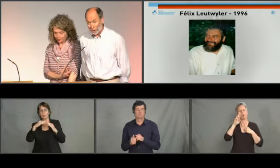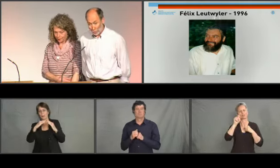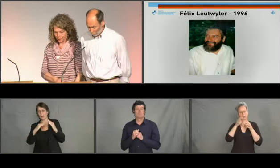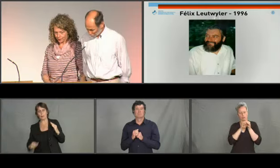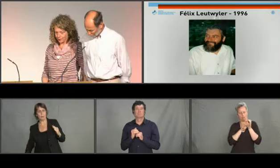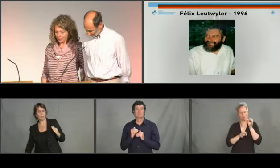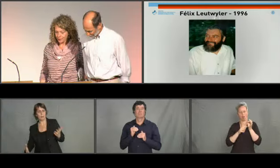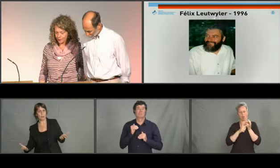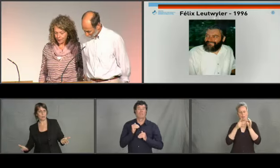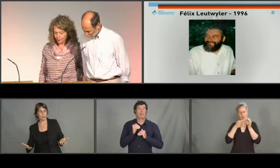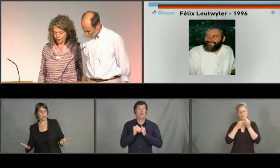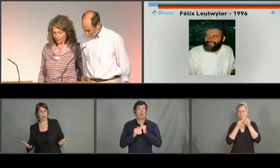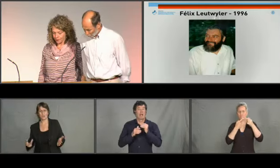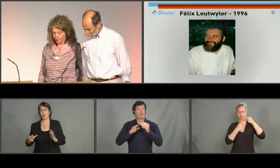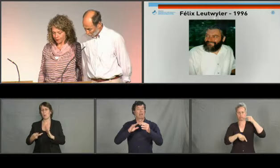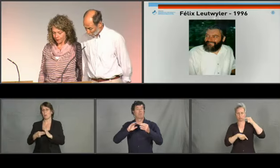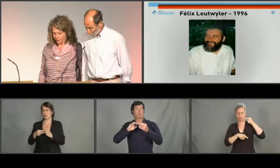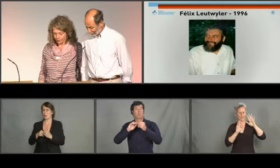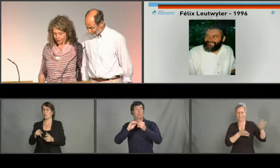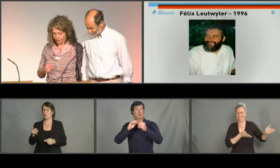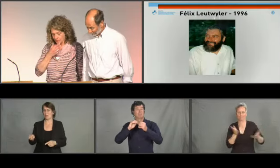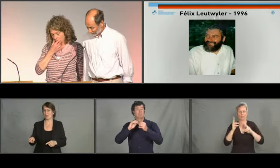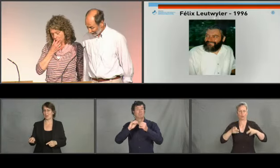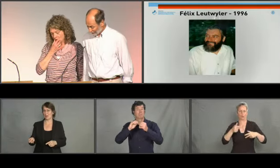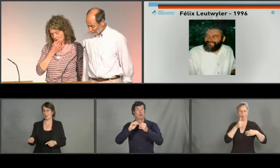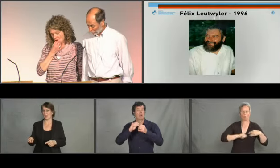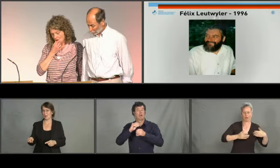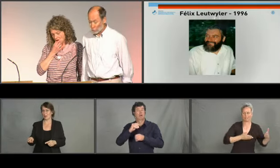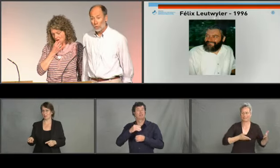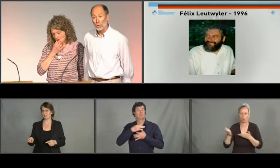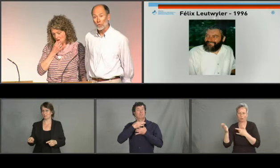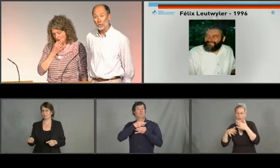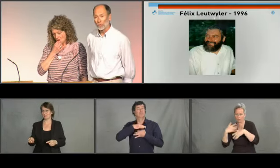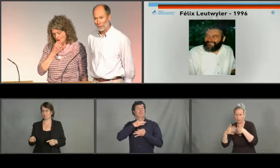Notoperation und einer Zeit der Schonung und Erholung.